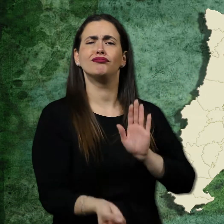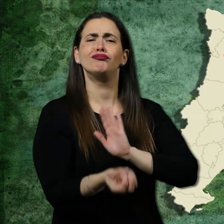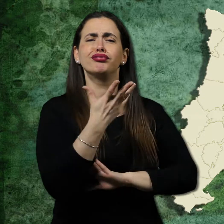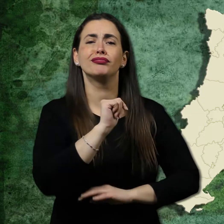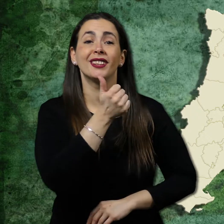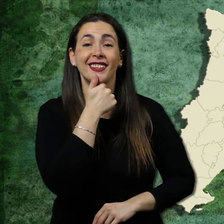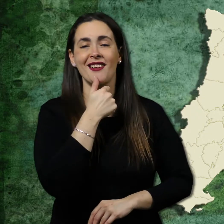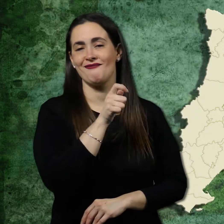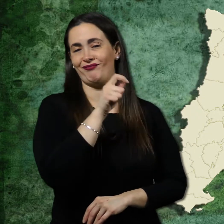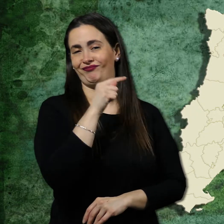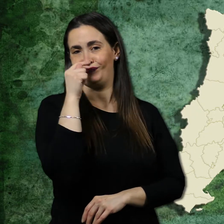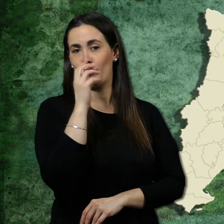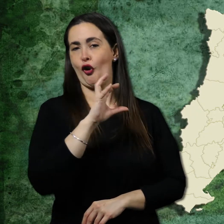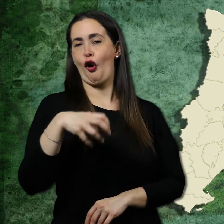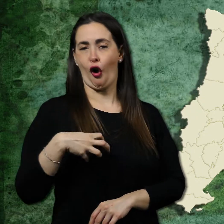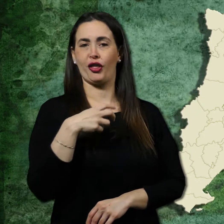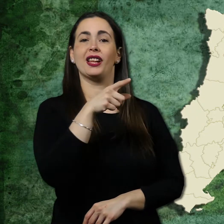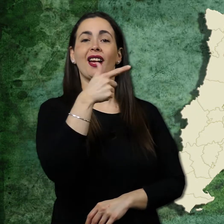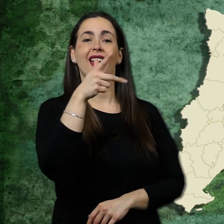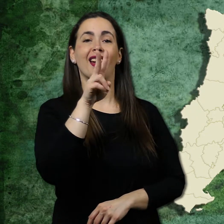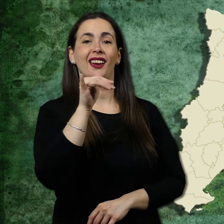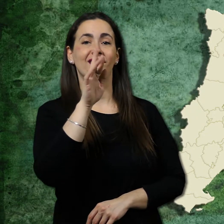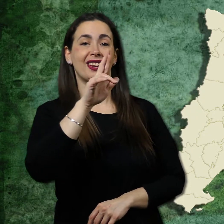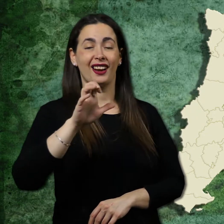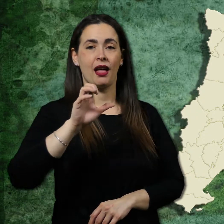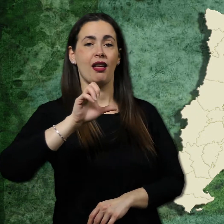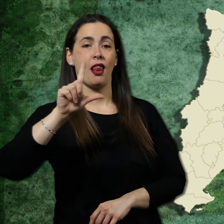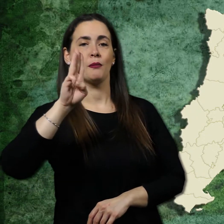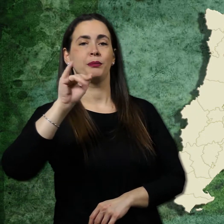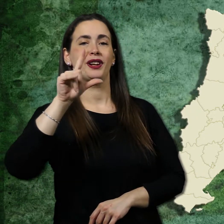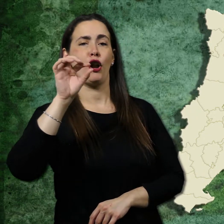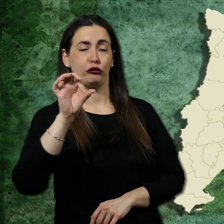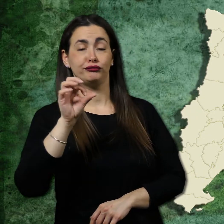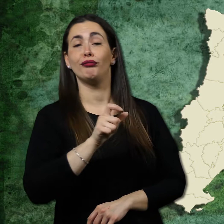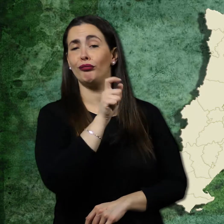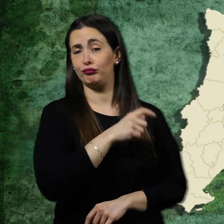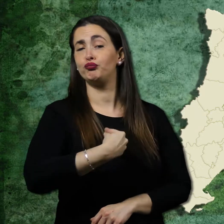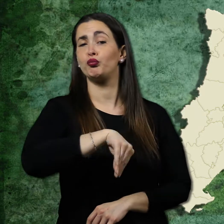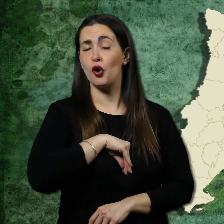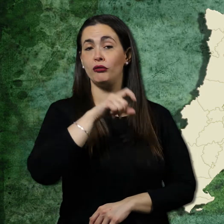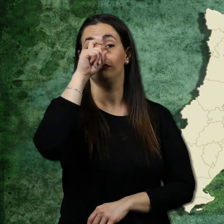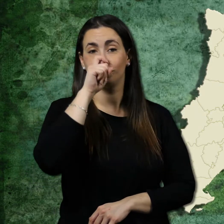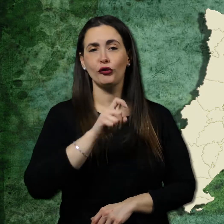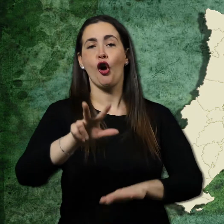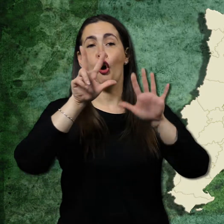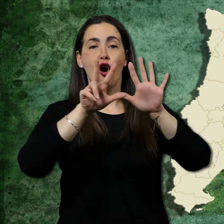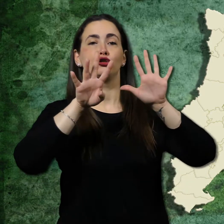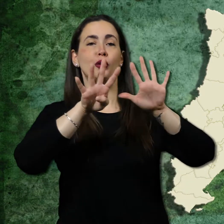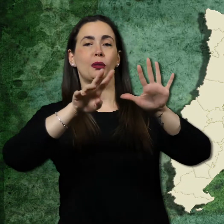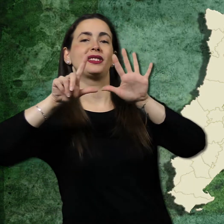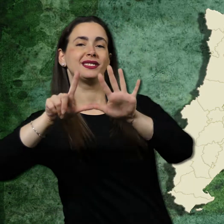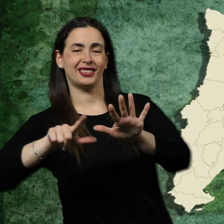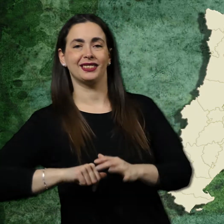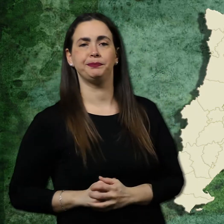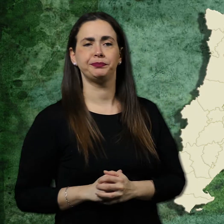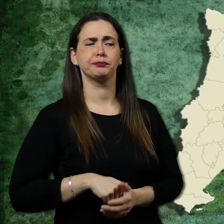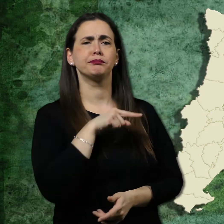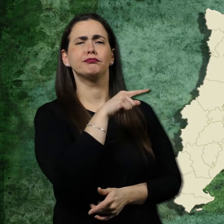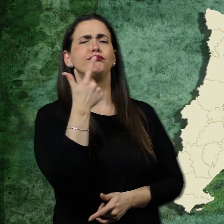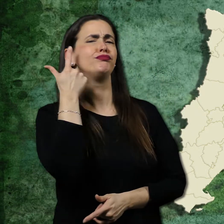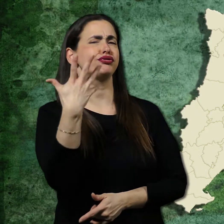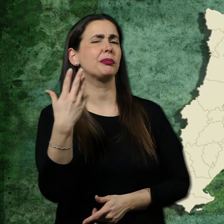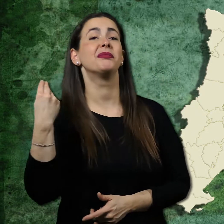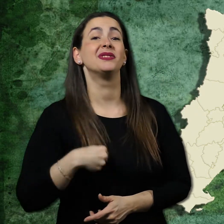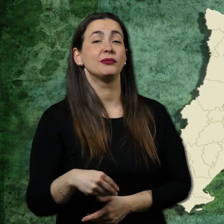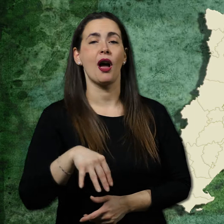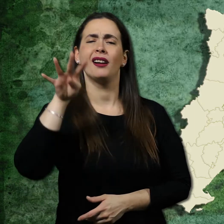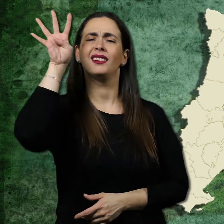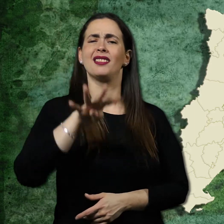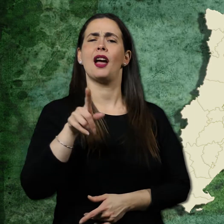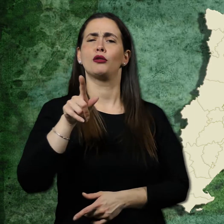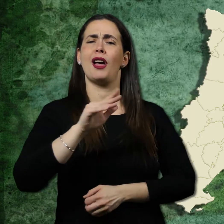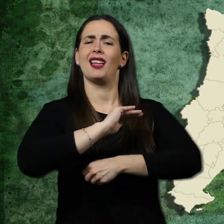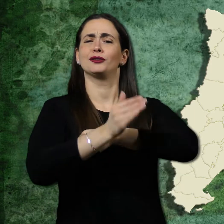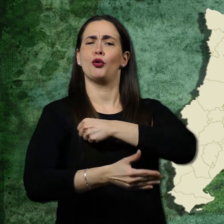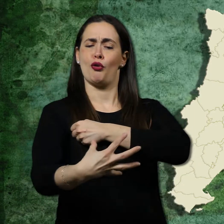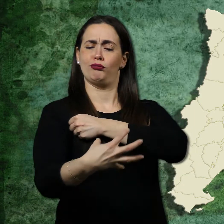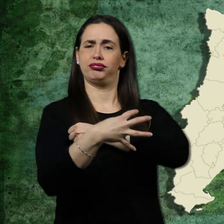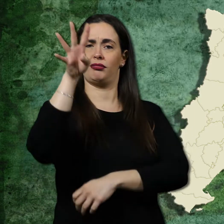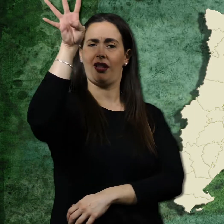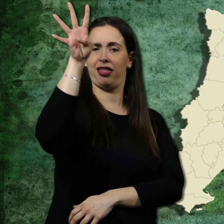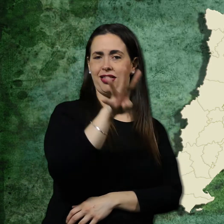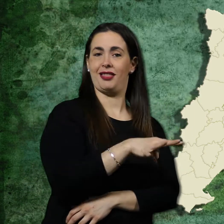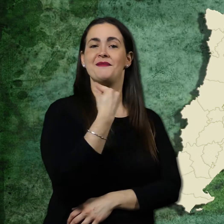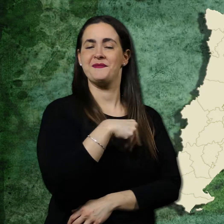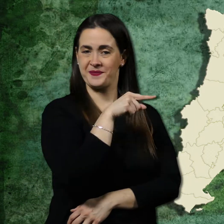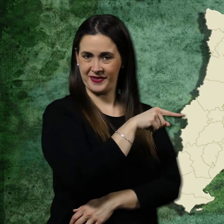fundat pel comte Guifré el Pilós (mort el 897), llegendari creador de les quatre barres de l'escut nacional.